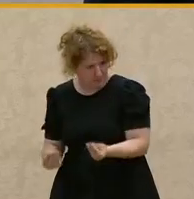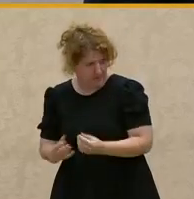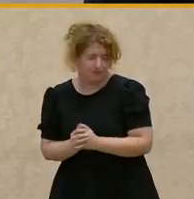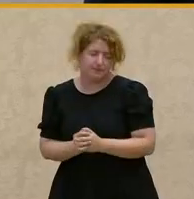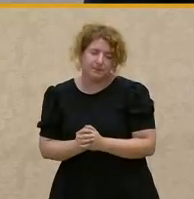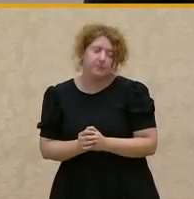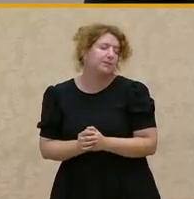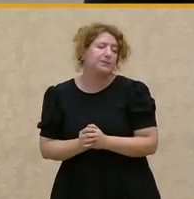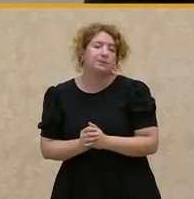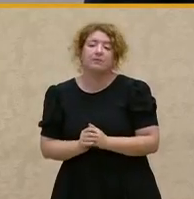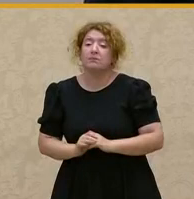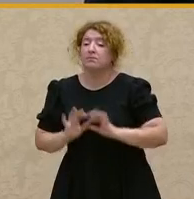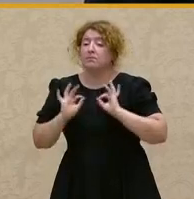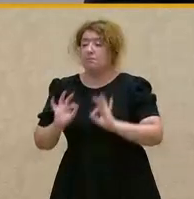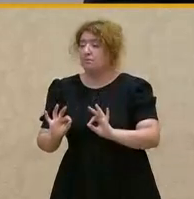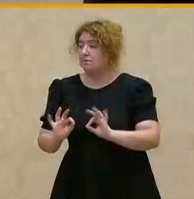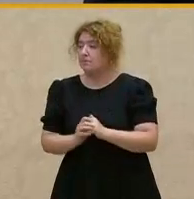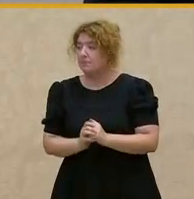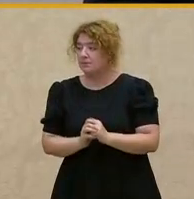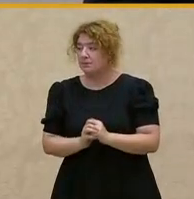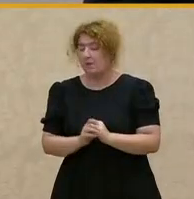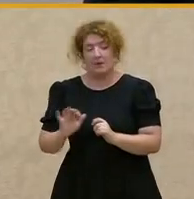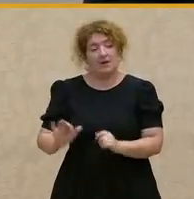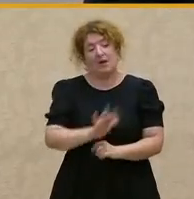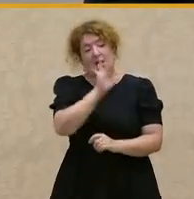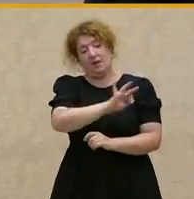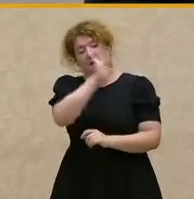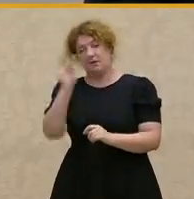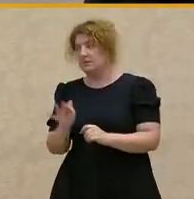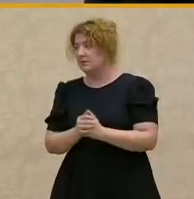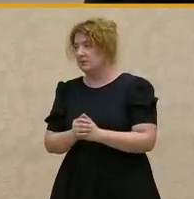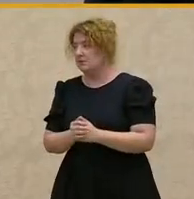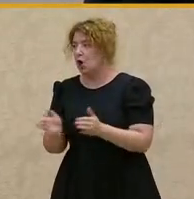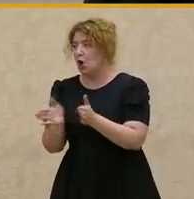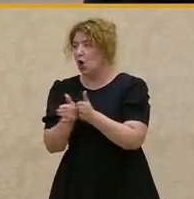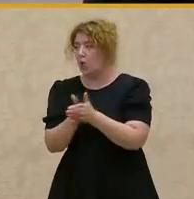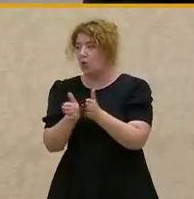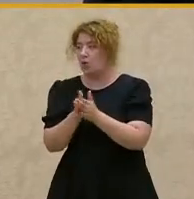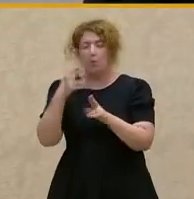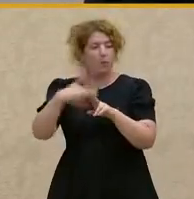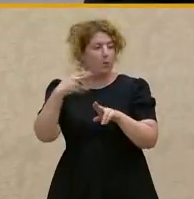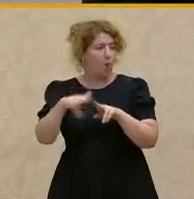Dicho esto pasamos al apartado de nuestros queridísimos compañeros políticos.